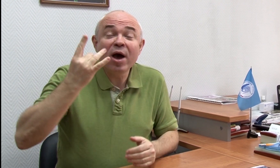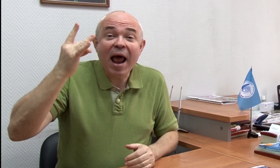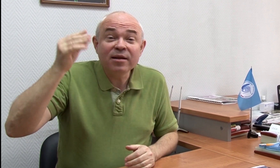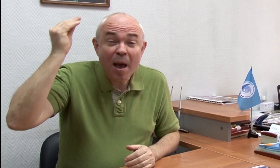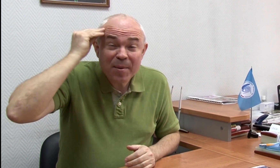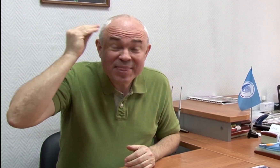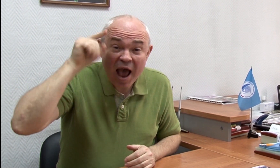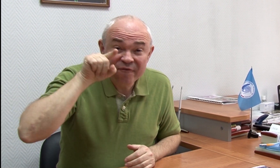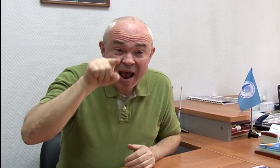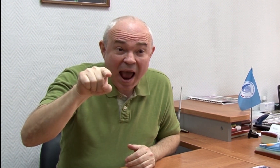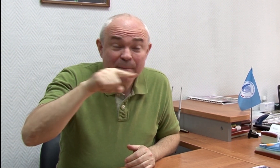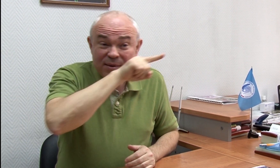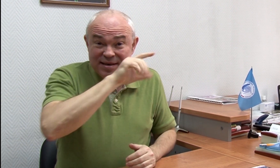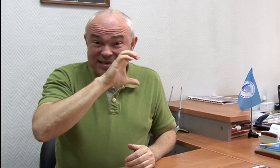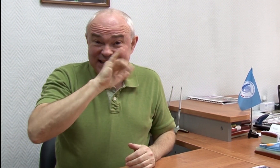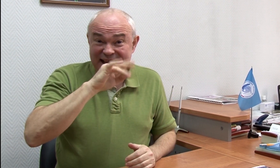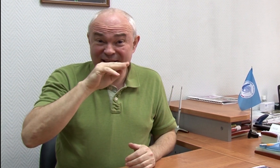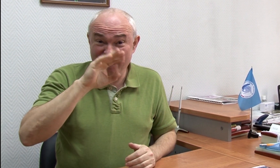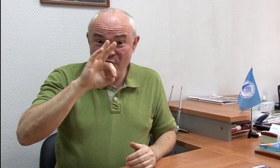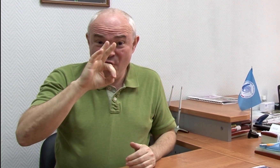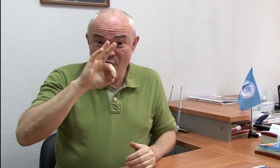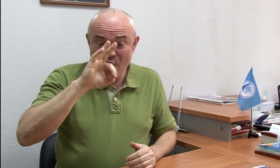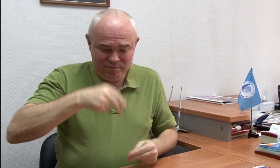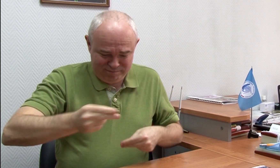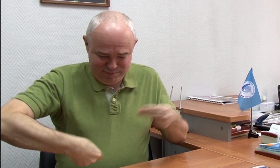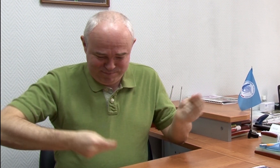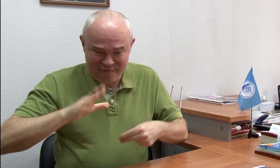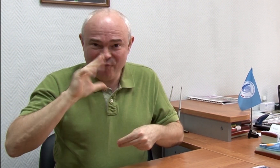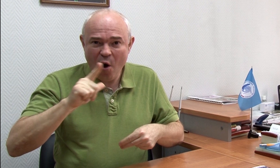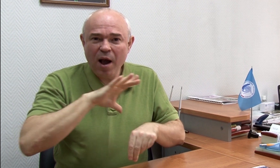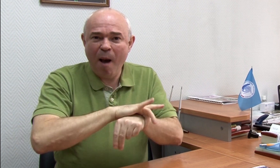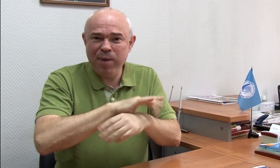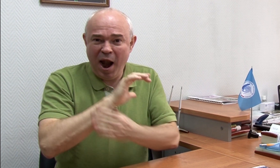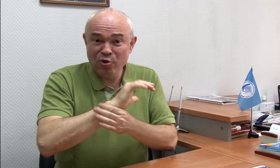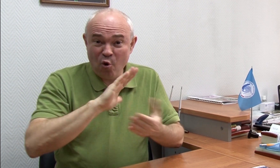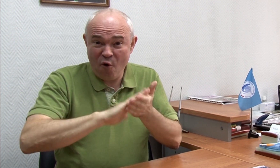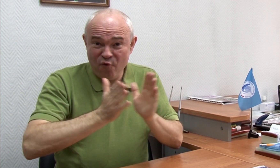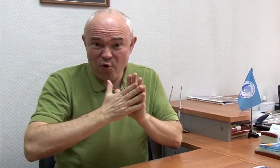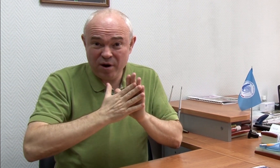Я ещё раз напоминаю вам, что ВОГ подписал с "С-инфо" кабальный договор,